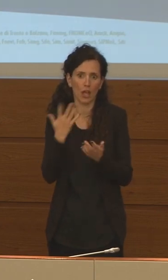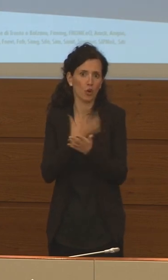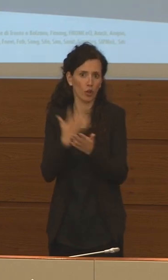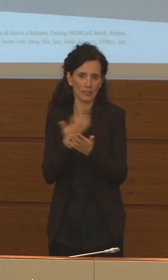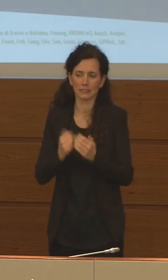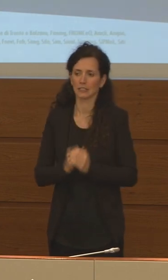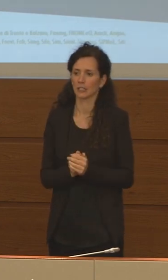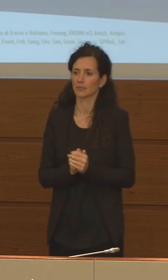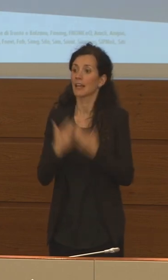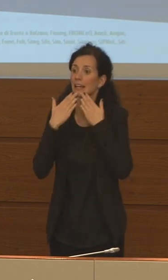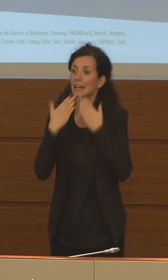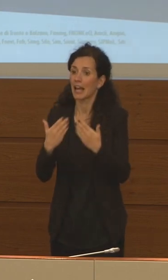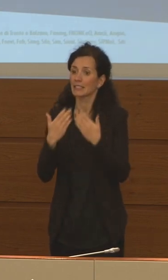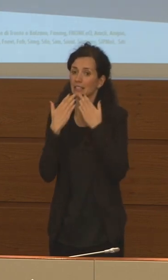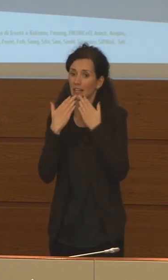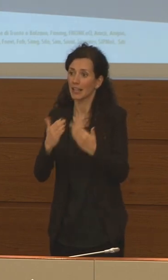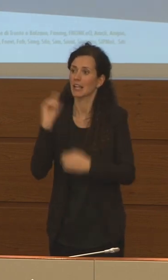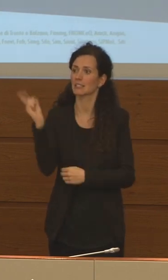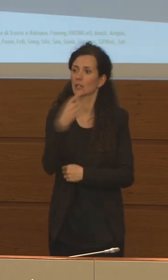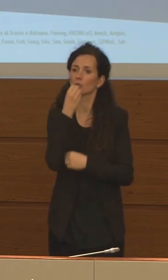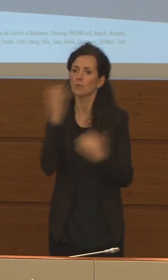Grazie a tutti, buona sera.